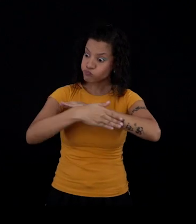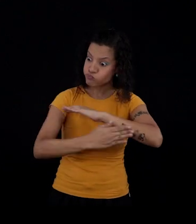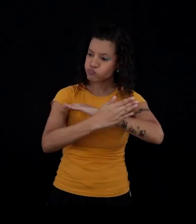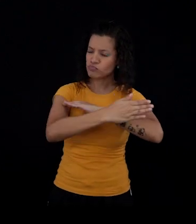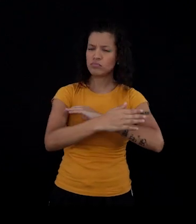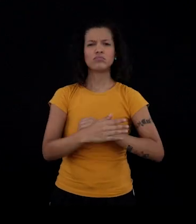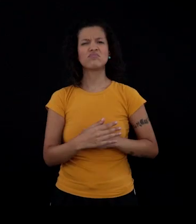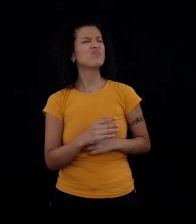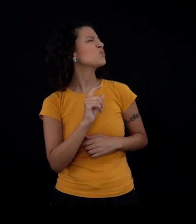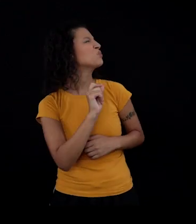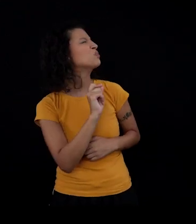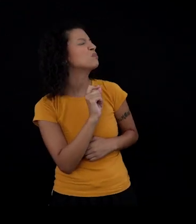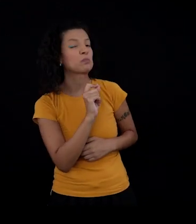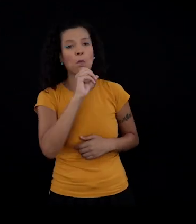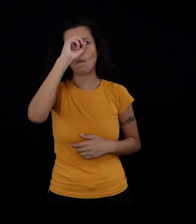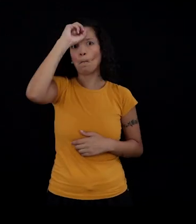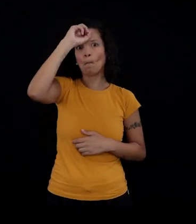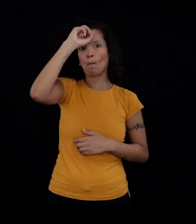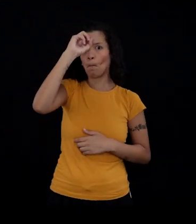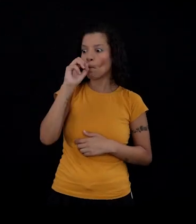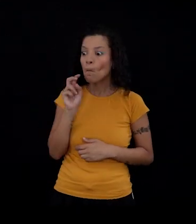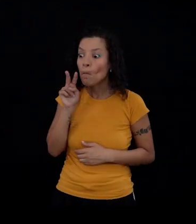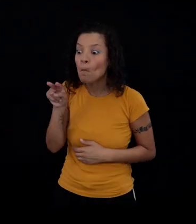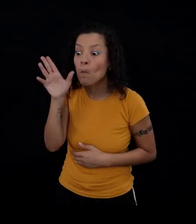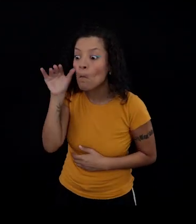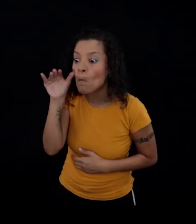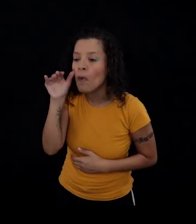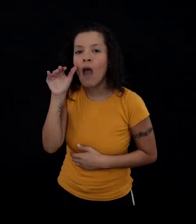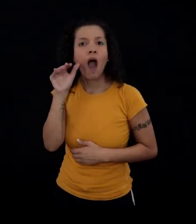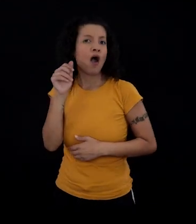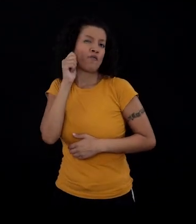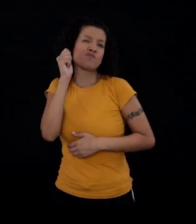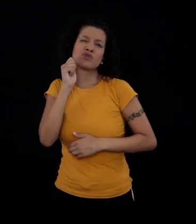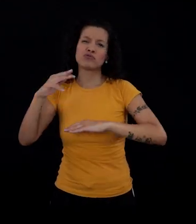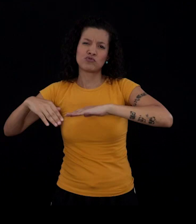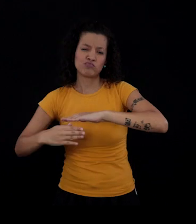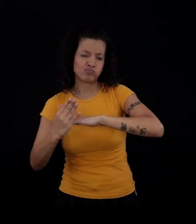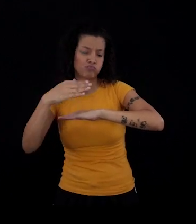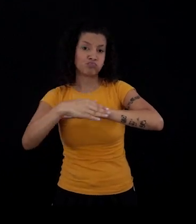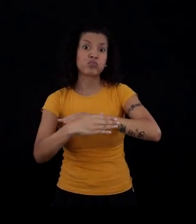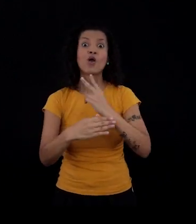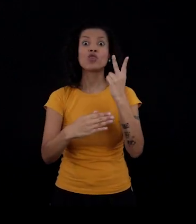Eu não sabia nem o que era boto, fui olhar e achei aquilo bonitinho – os botos.